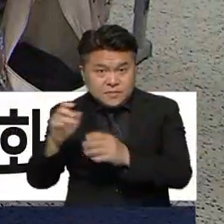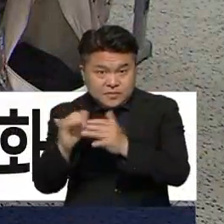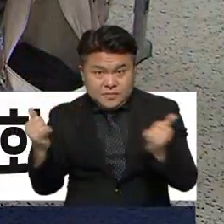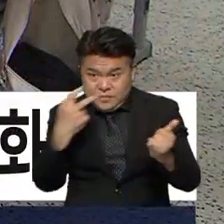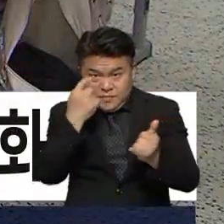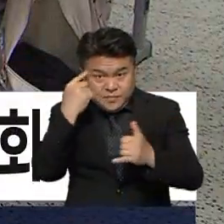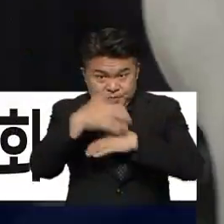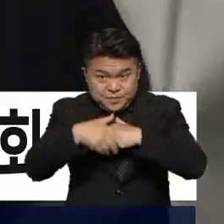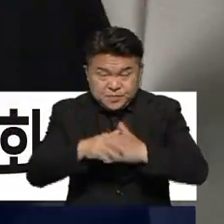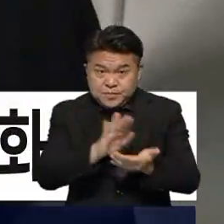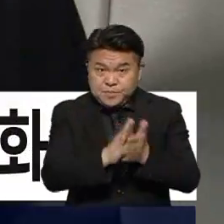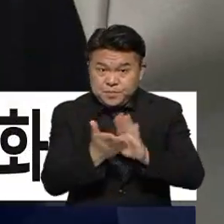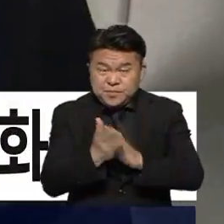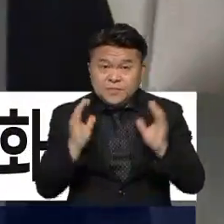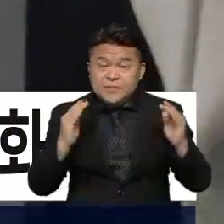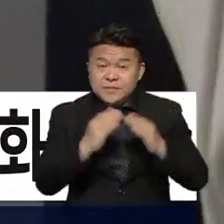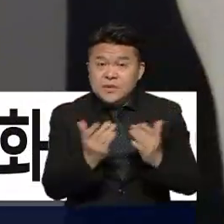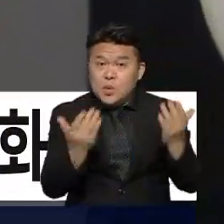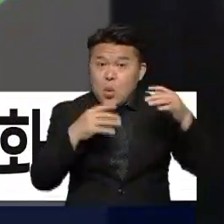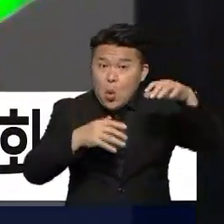유치원, 어린이집, 학교 등의 실내 공기질